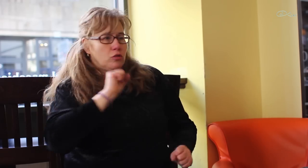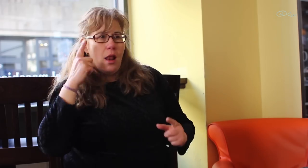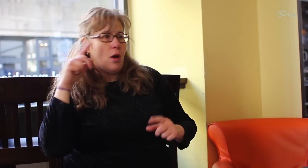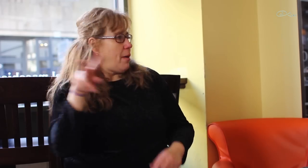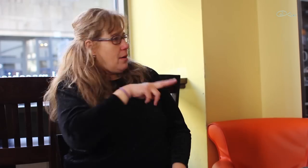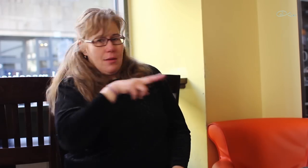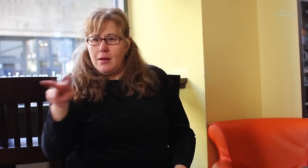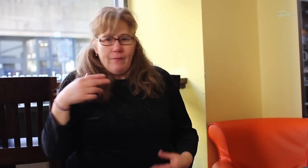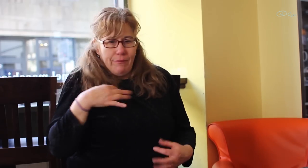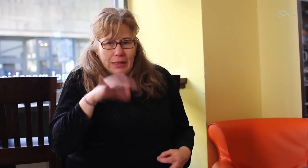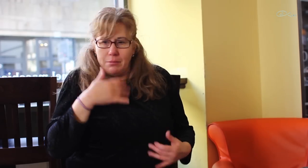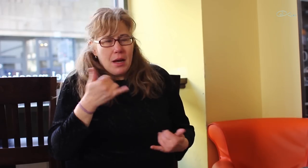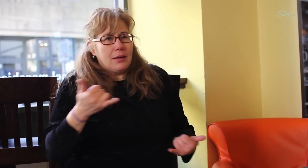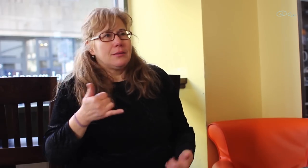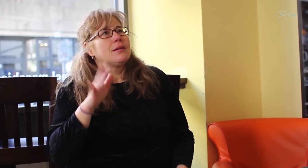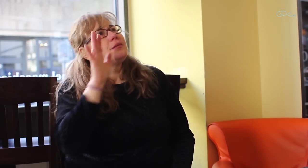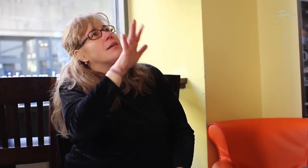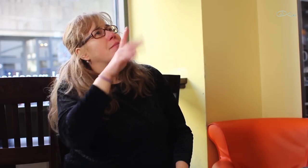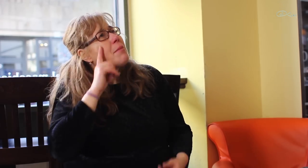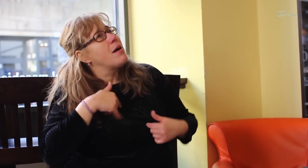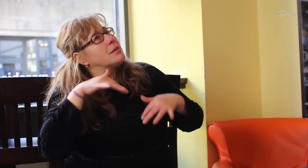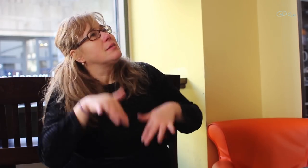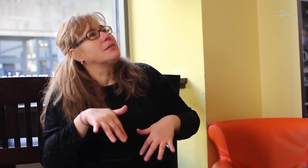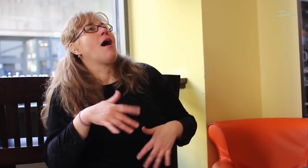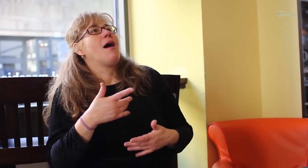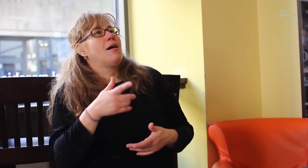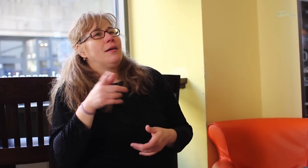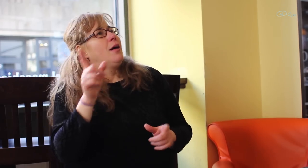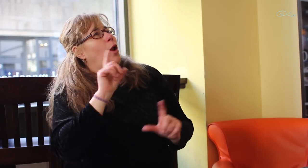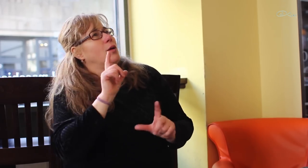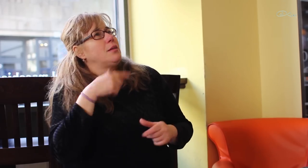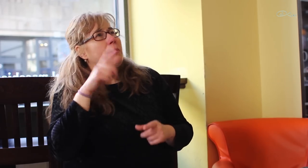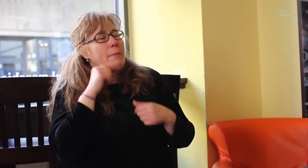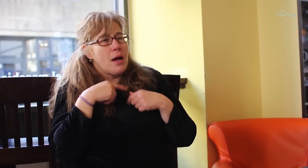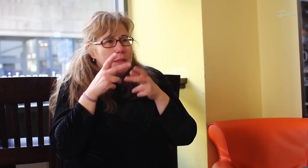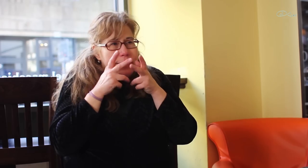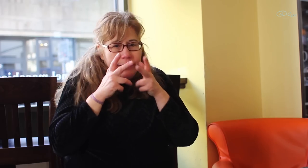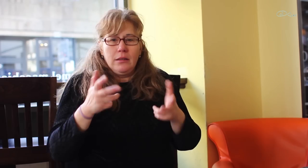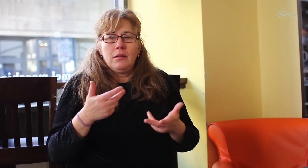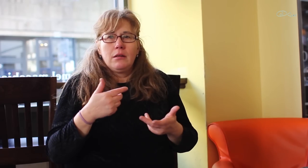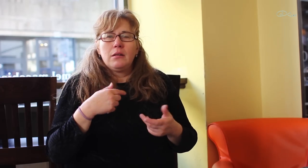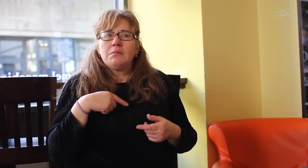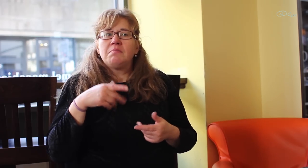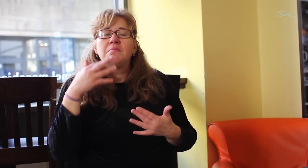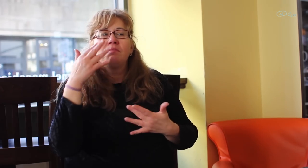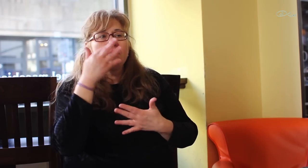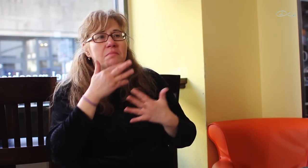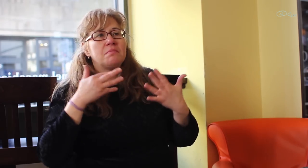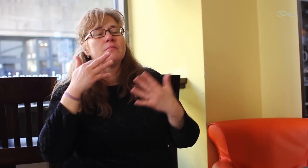bis meine Kinder mich berührt haben. Sie lachten: „Mama, ich bin doch da.“ Da hab ich mir dann schon Gedanken gemacht.